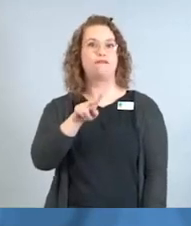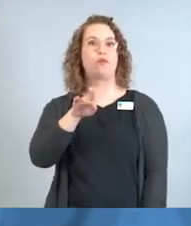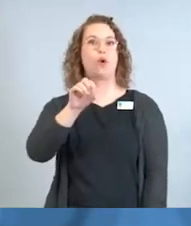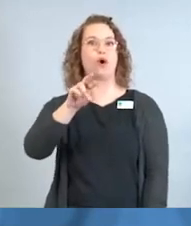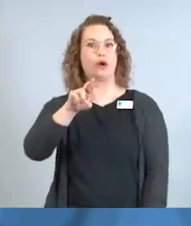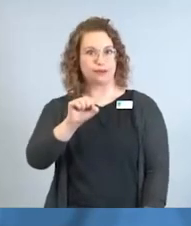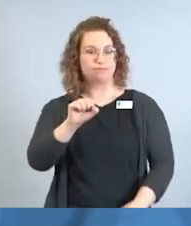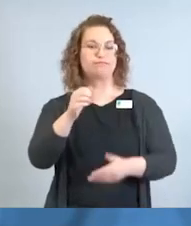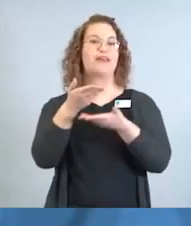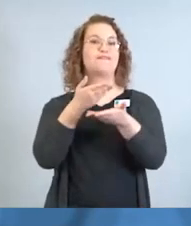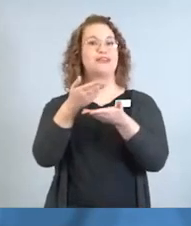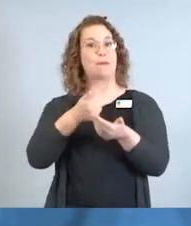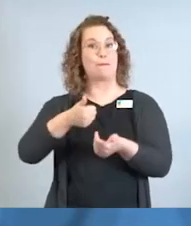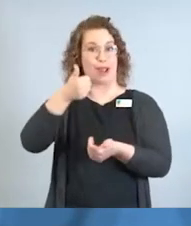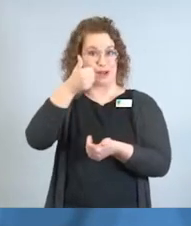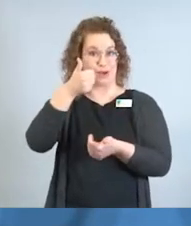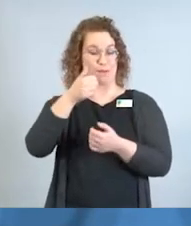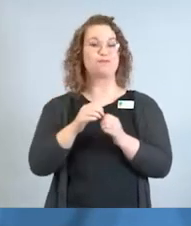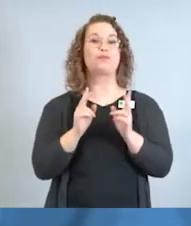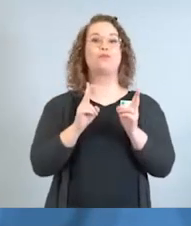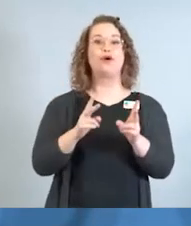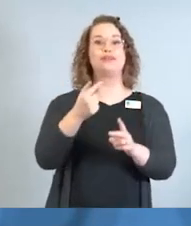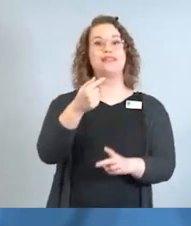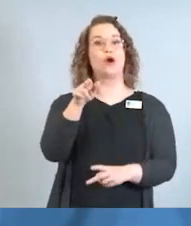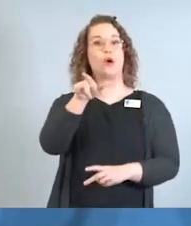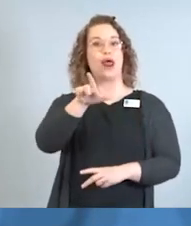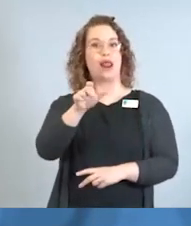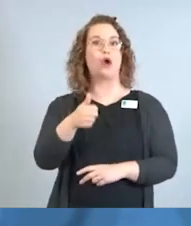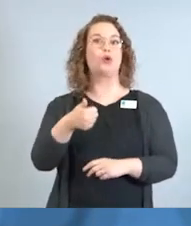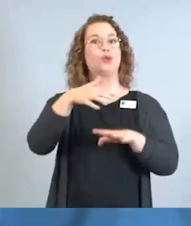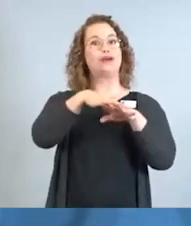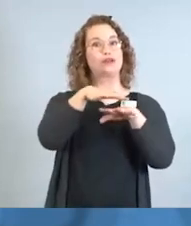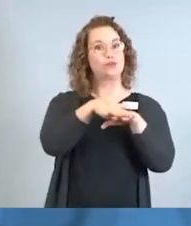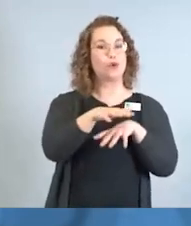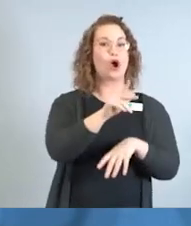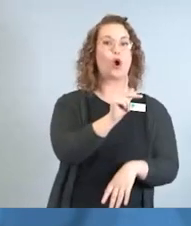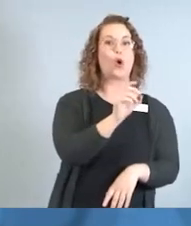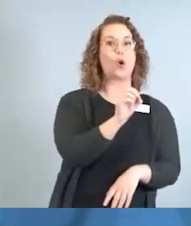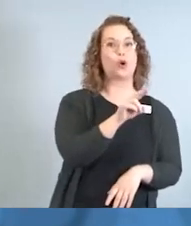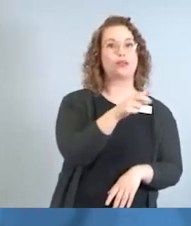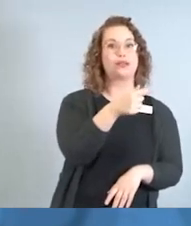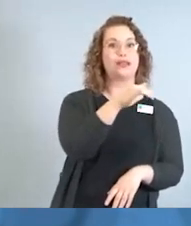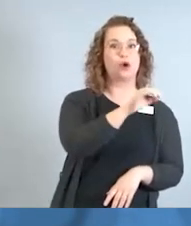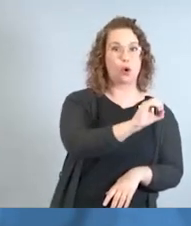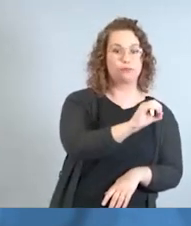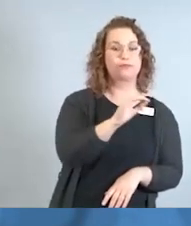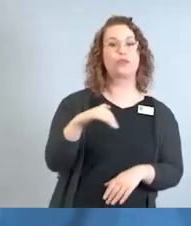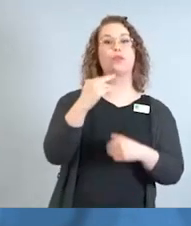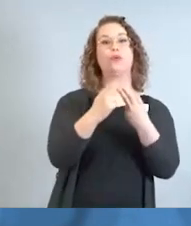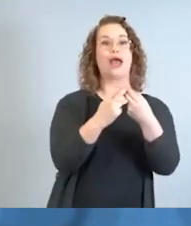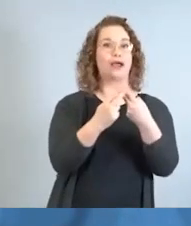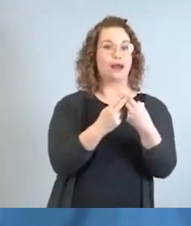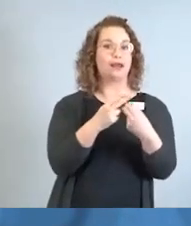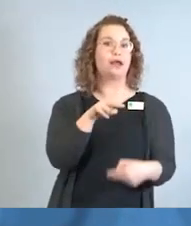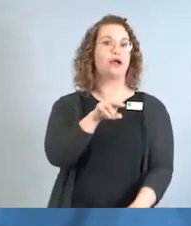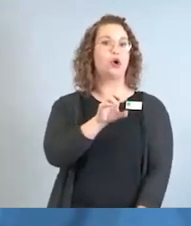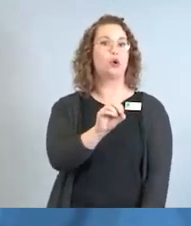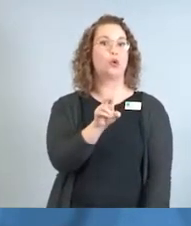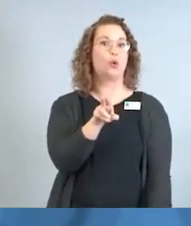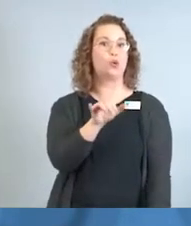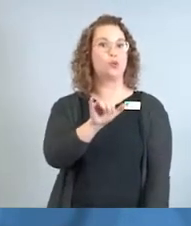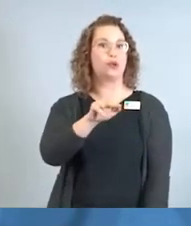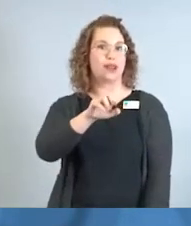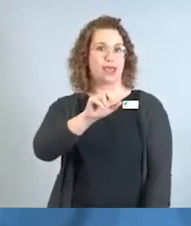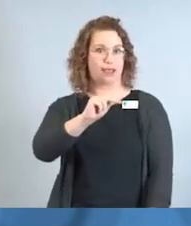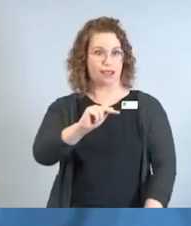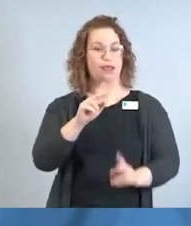Lisäksi paikalla ovat THL:n johtava asiantuntija Mia Kontio ja ylilääkäri Hanna Nohynek sekä Fimeasta ylilääkäri Maija Kaukonen.